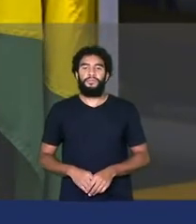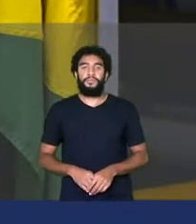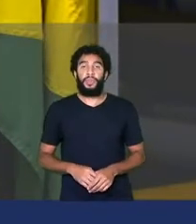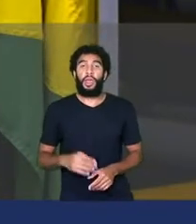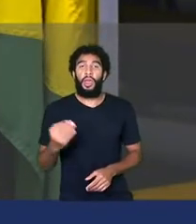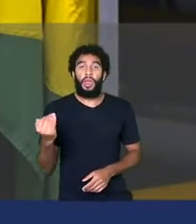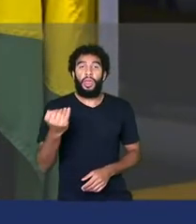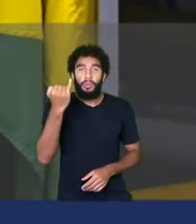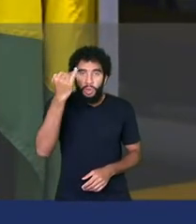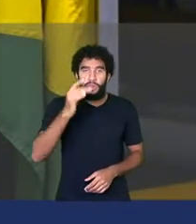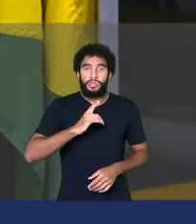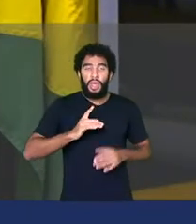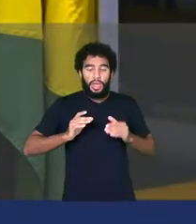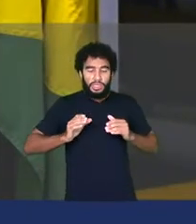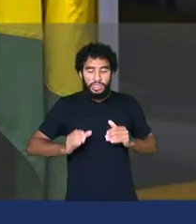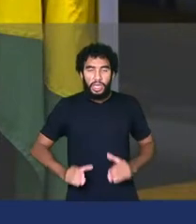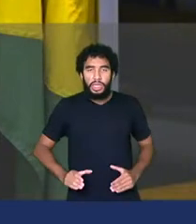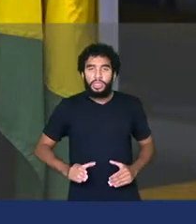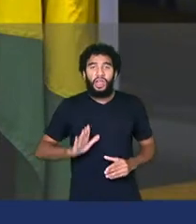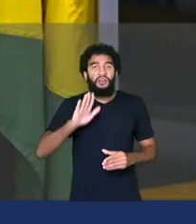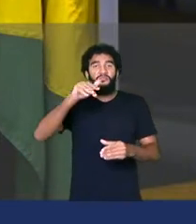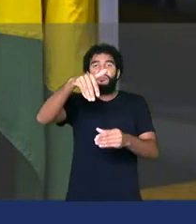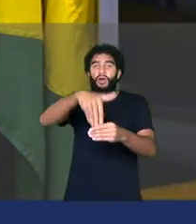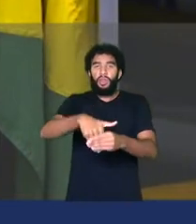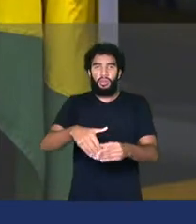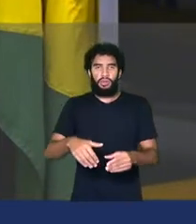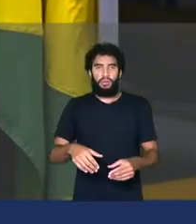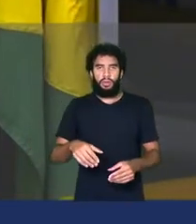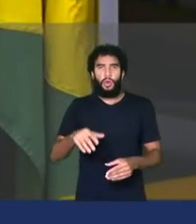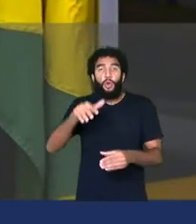É MUITO IMPORTANTE EXERCER A CIDADANIA ATRAVÀS DO VOTO, É ATRAVÀS DO VOTO QUE NÓS